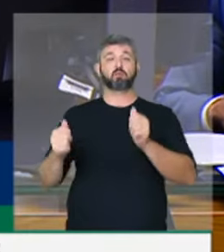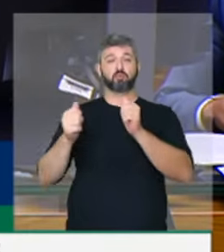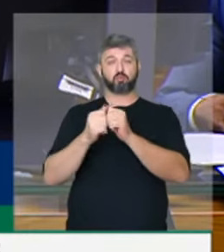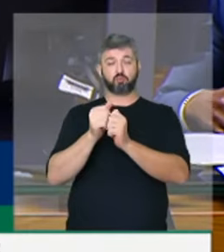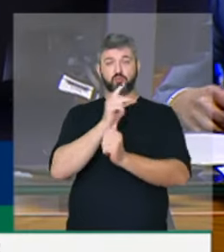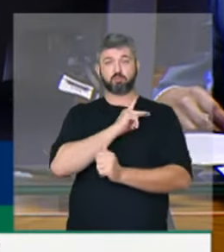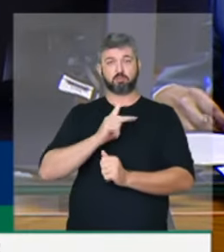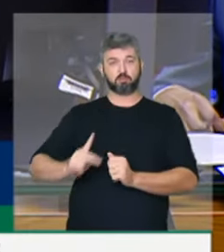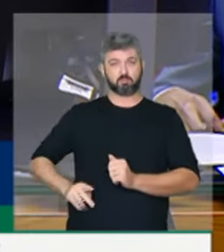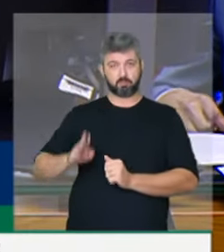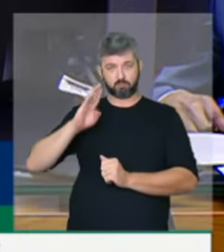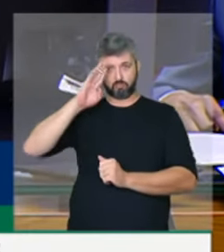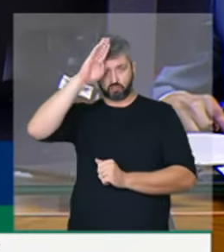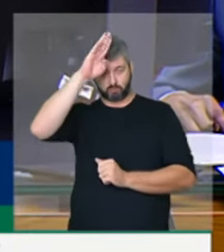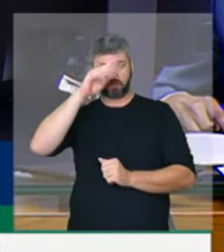GOVERNADORES E MINISTROS. MINHA SENHORAS, MEUS